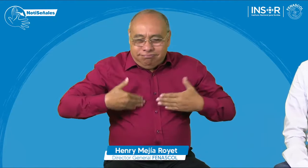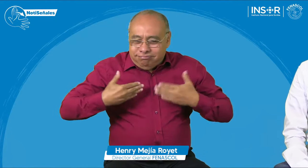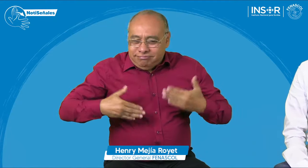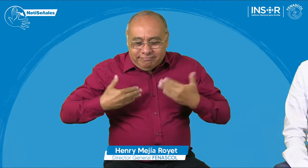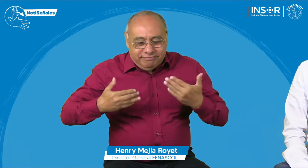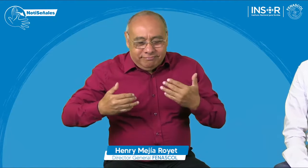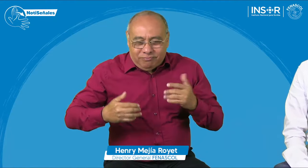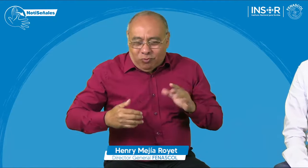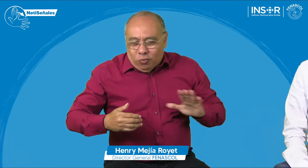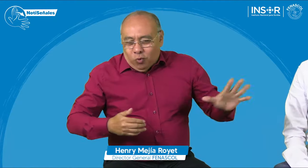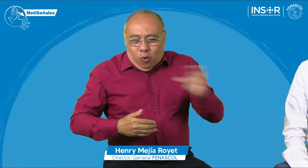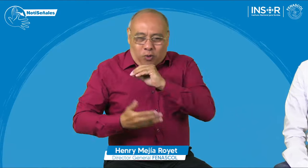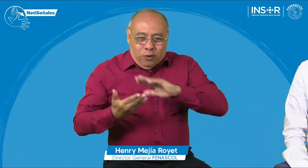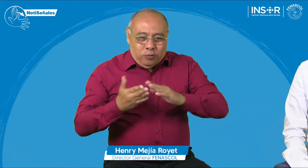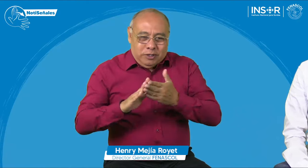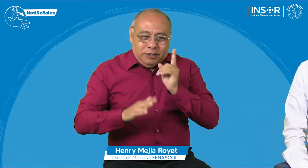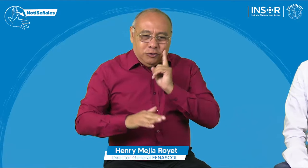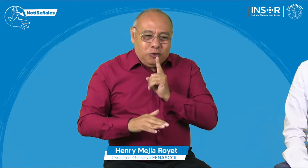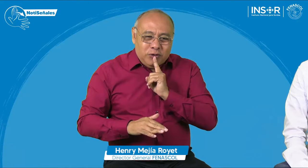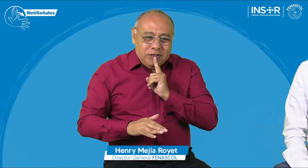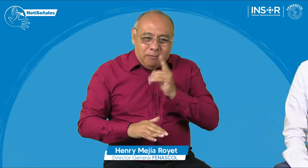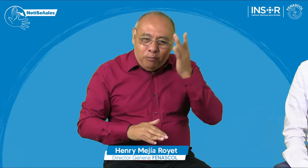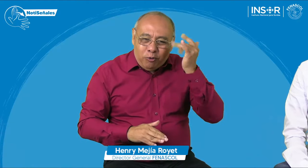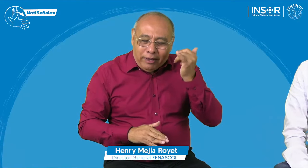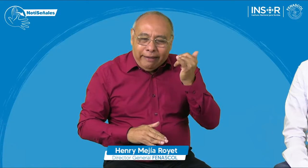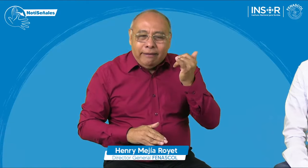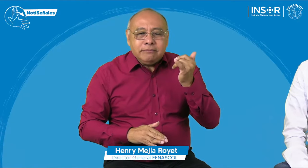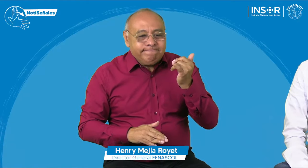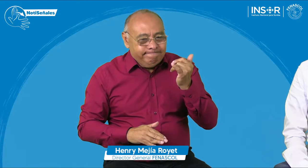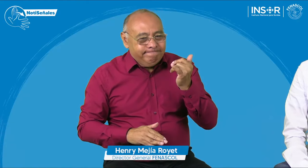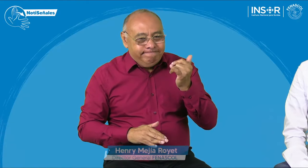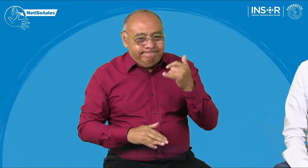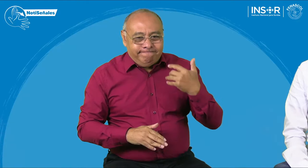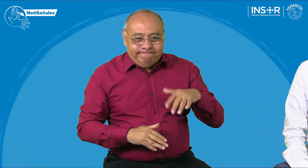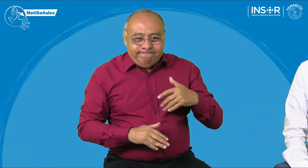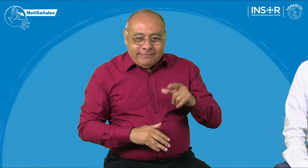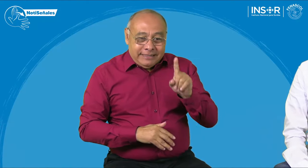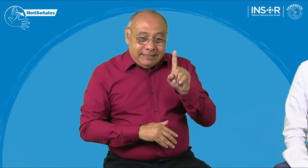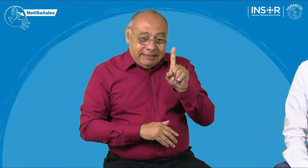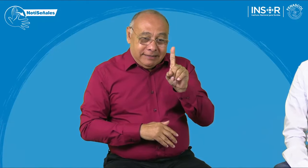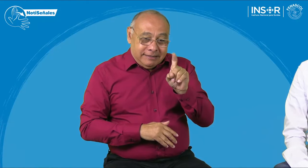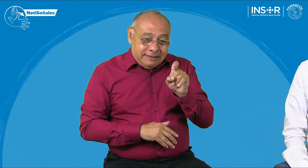Porque pues precisamente para